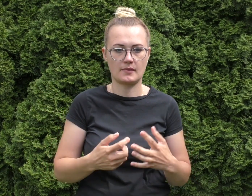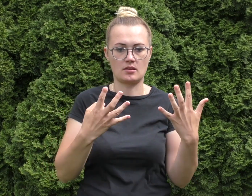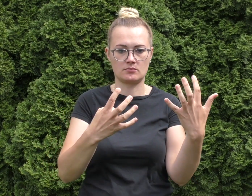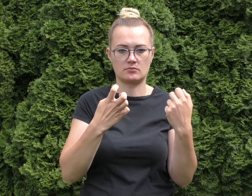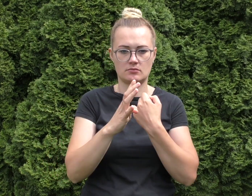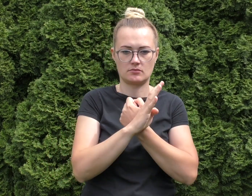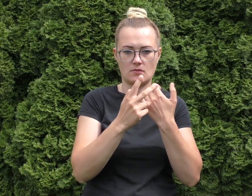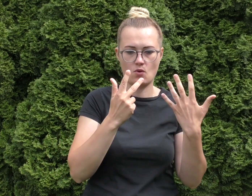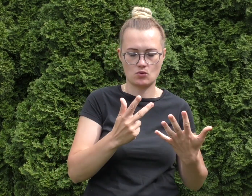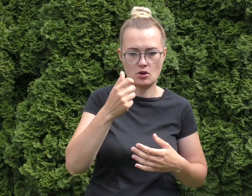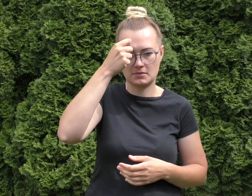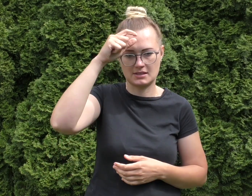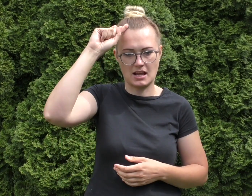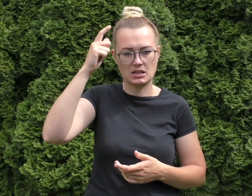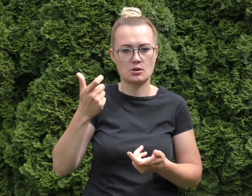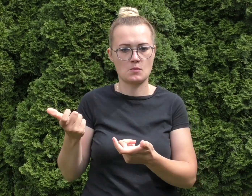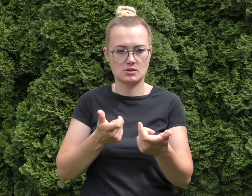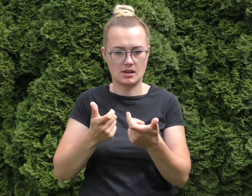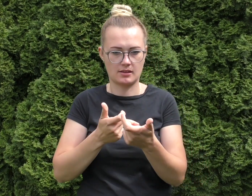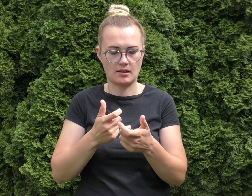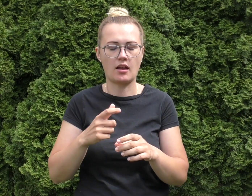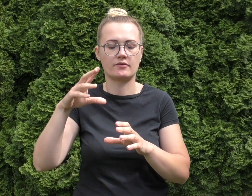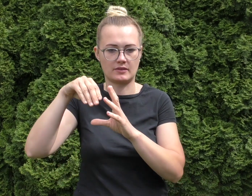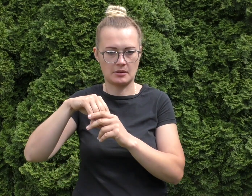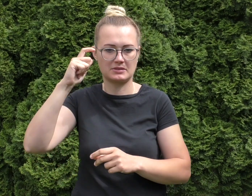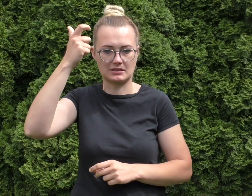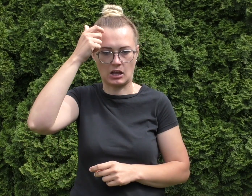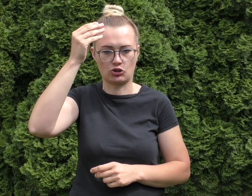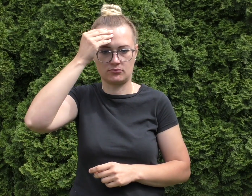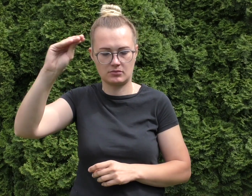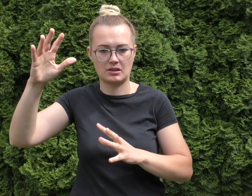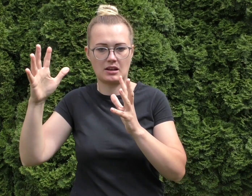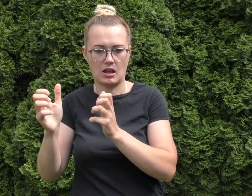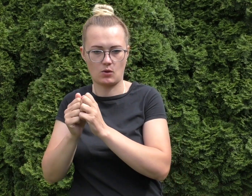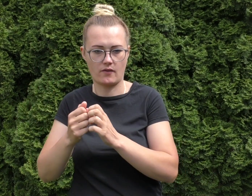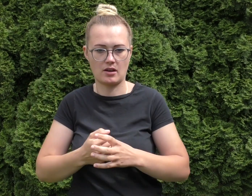998 – straż pożarna (Centrum Powiadamiania Ratunkowego)